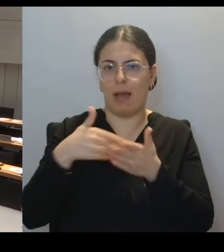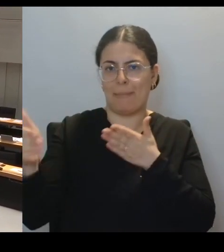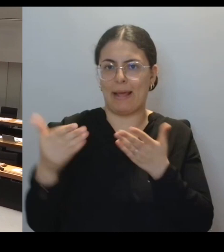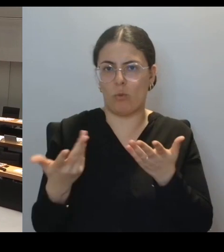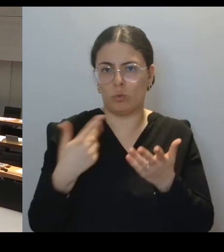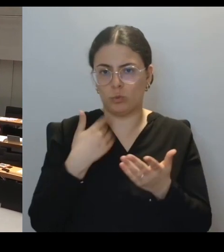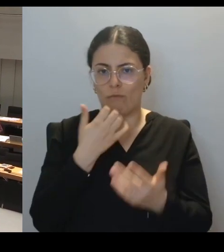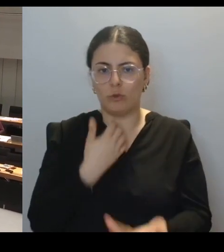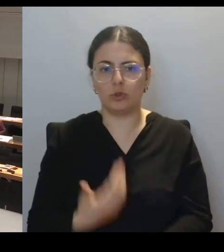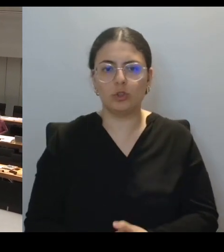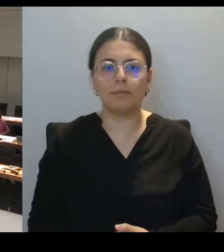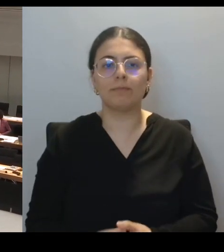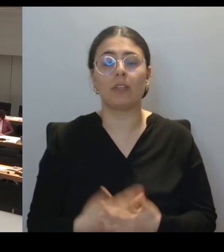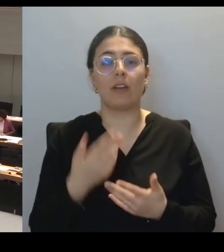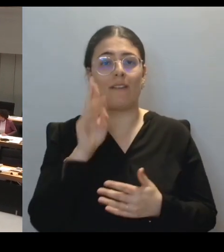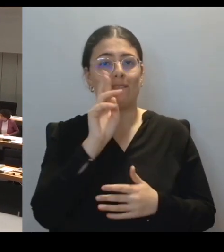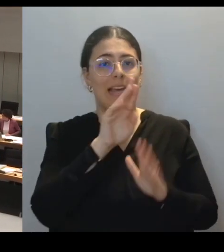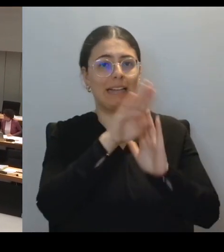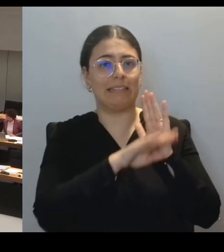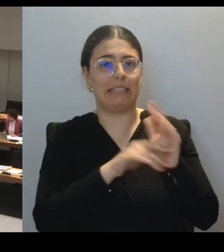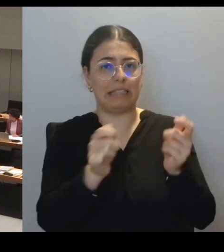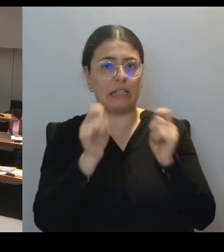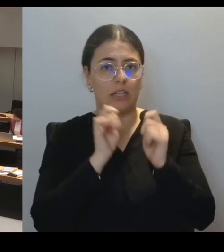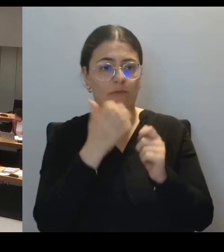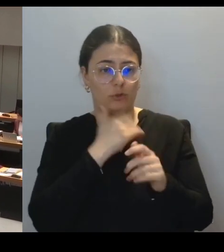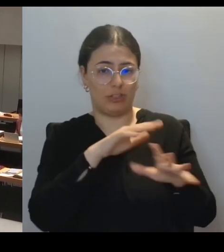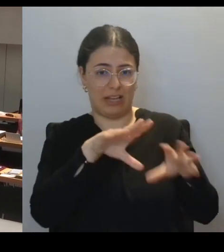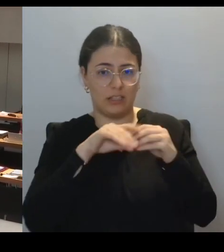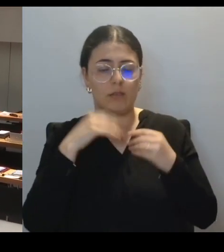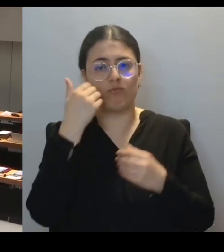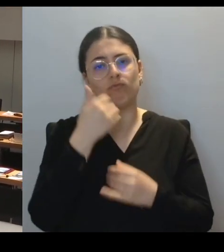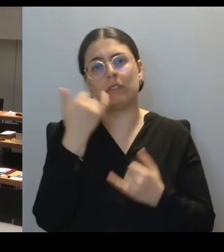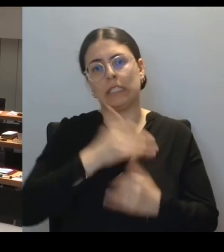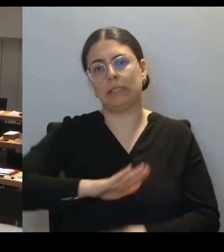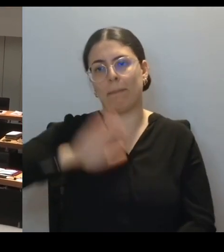ich jetzt um das Handzeichen. Das ist die AfD Fraktion. Gegenstimmen